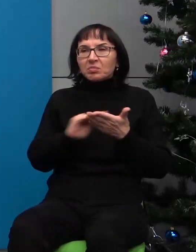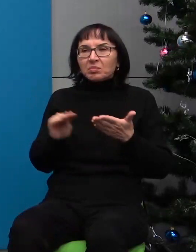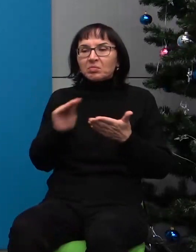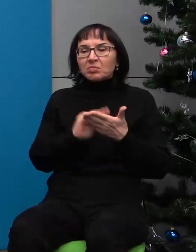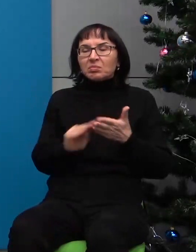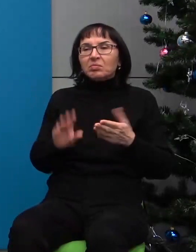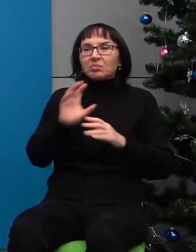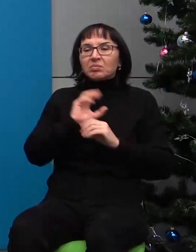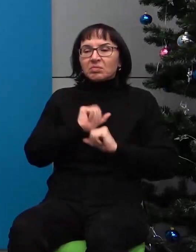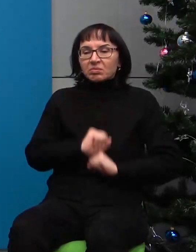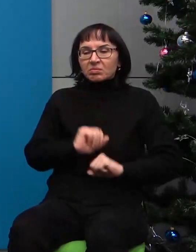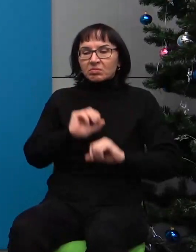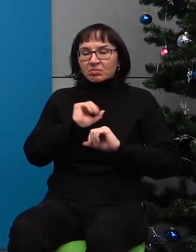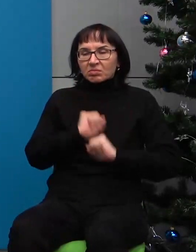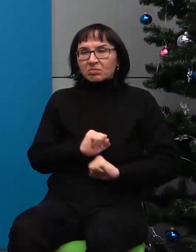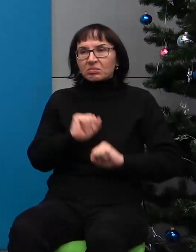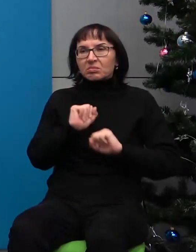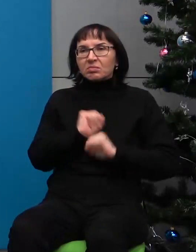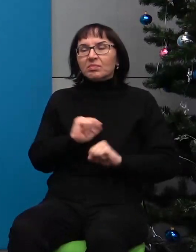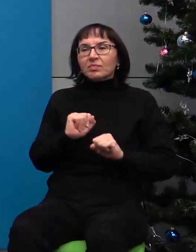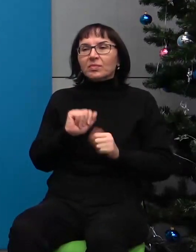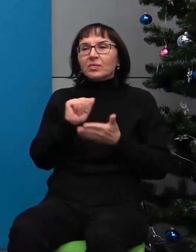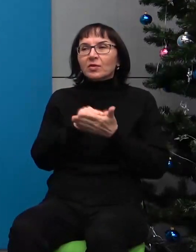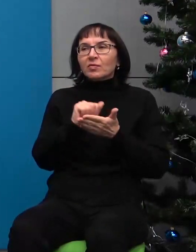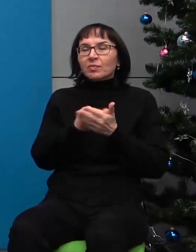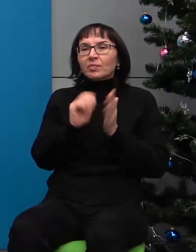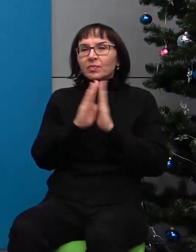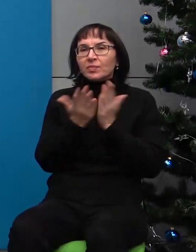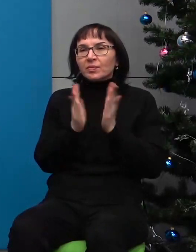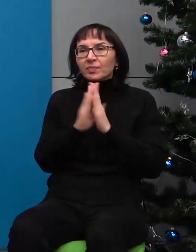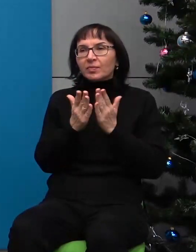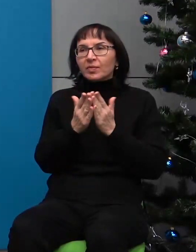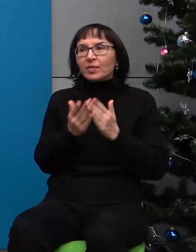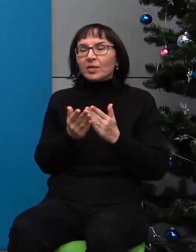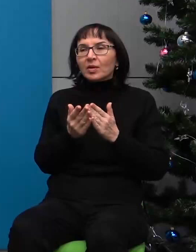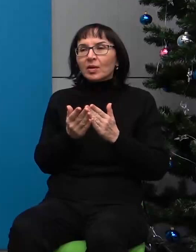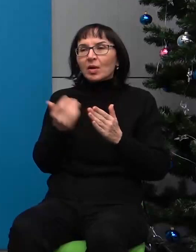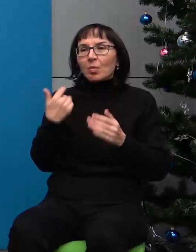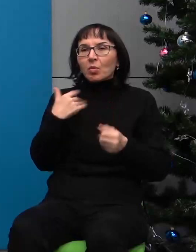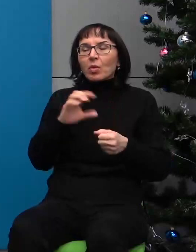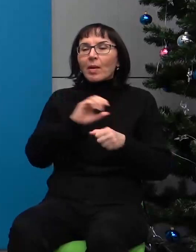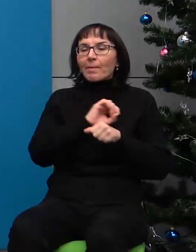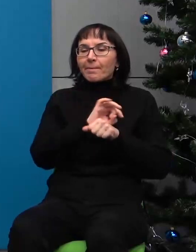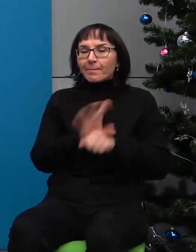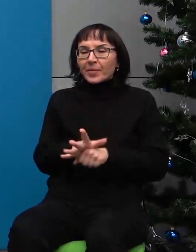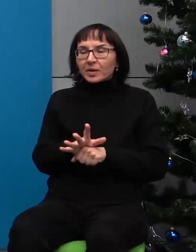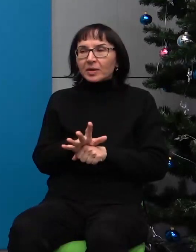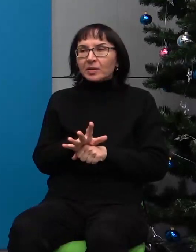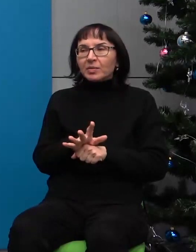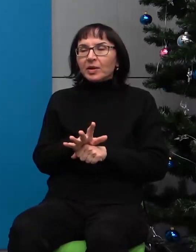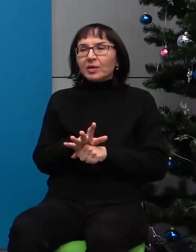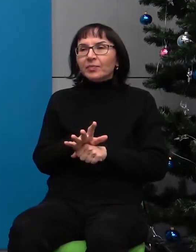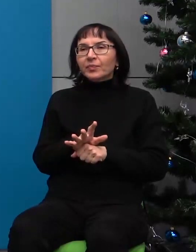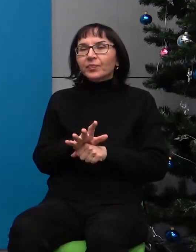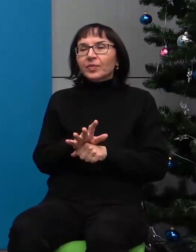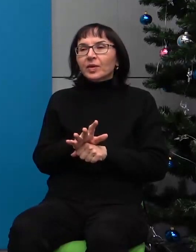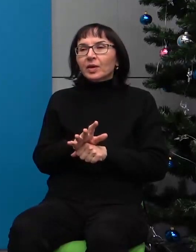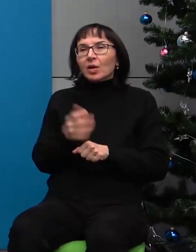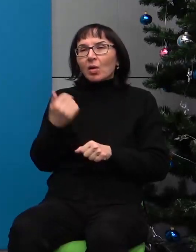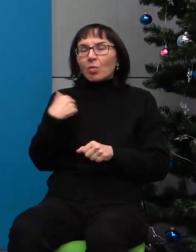No i wydałem tą książkę i przyszła pandemia i pół roku musiałem czekać, aż to wyjdzie. Jeszcze mi kręgosłup wysiadł po drodze.